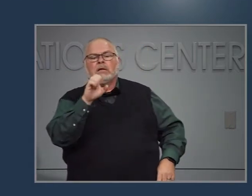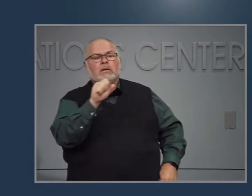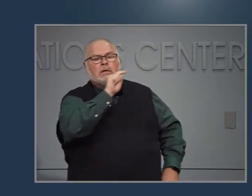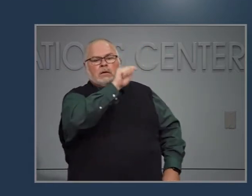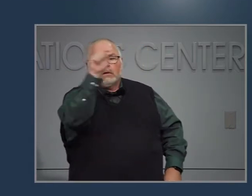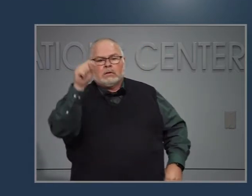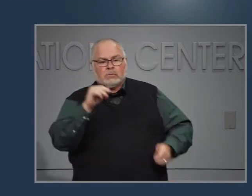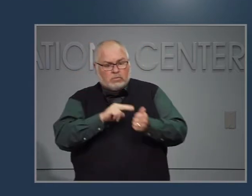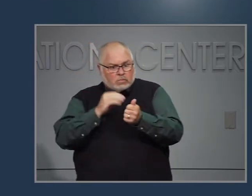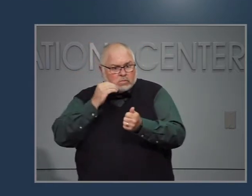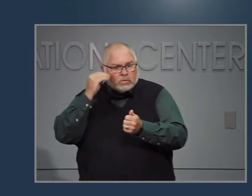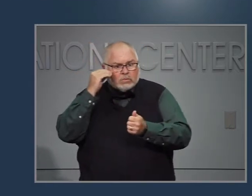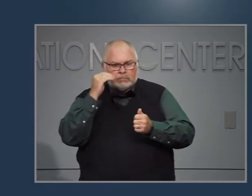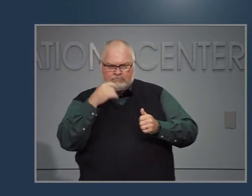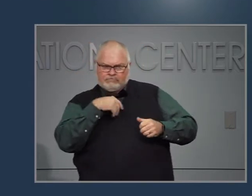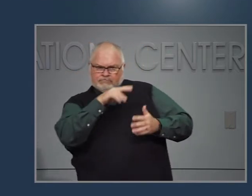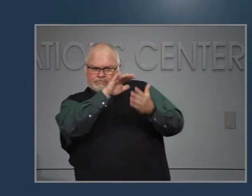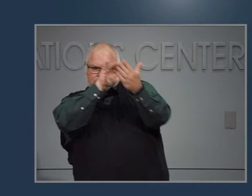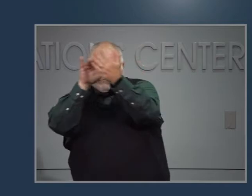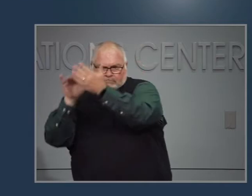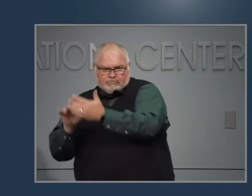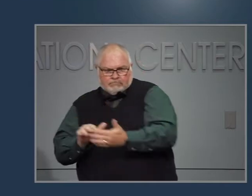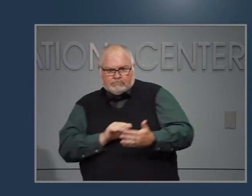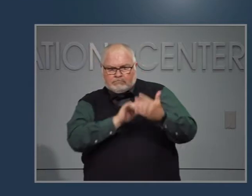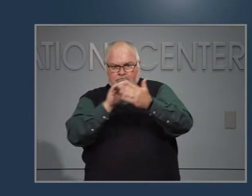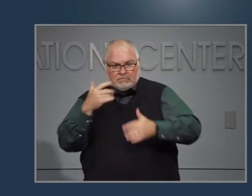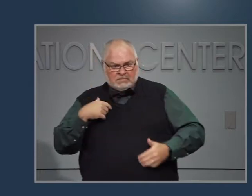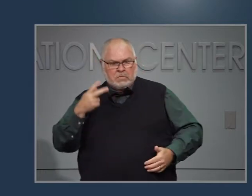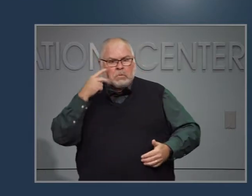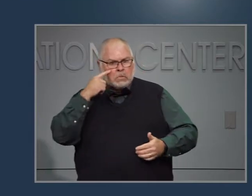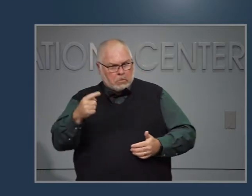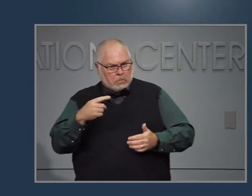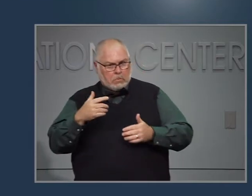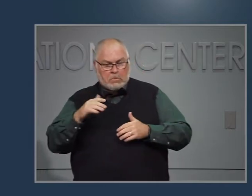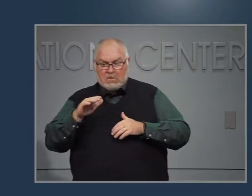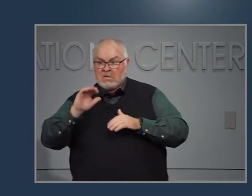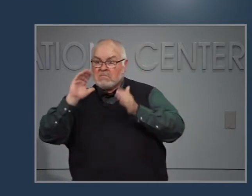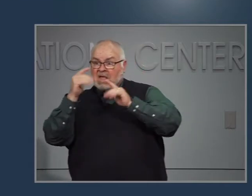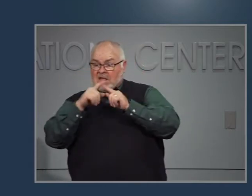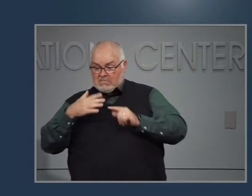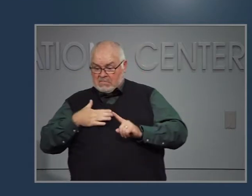Usted puede ver que tenemos menos casos que en muchos otros estados sin embargo, todavía